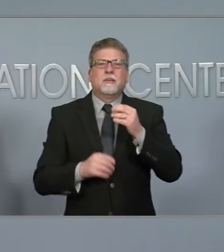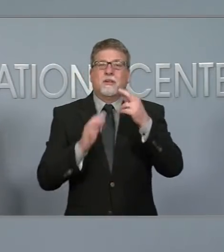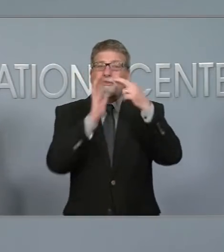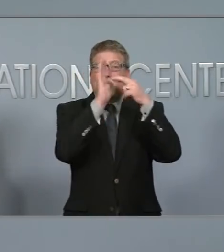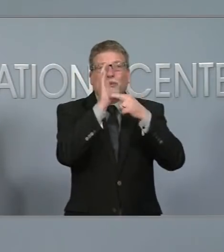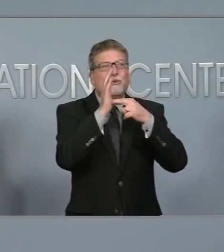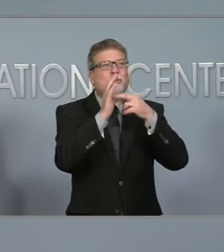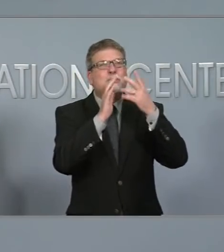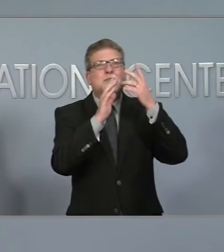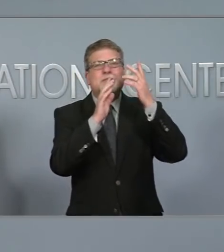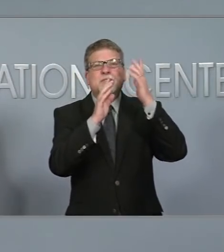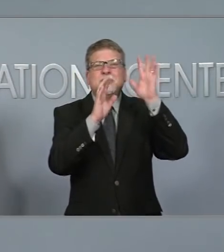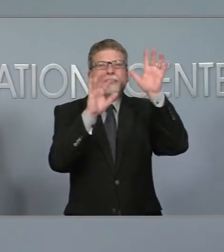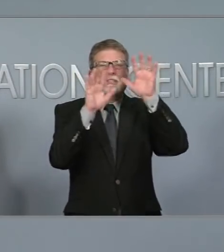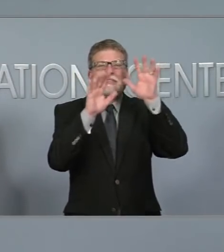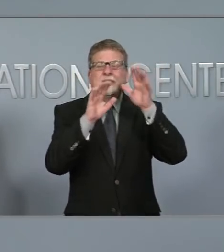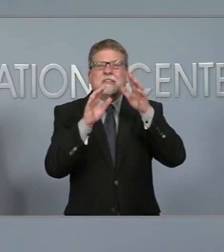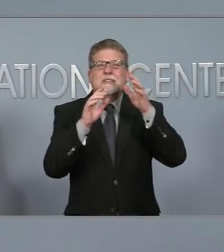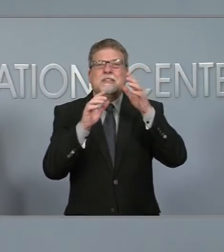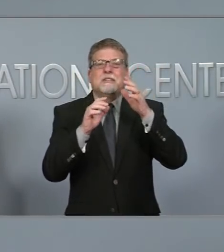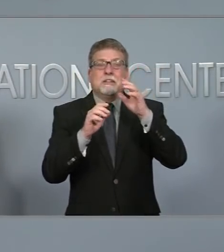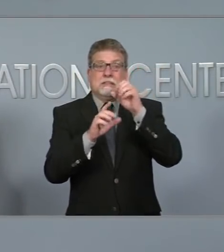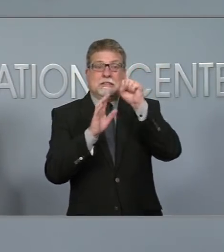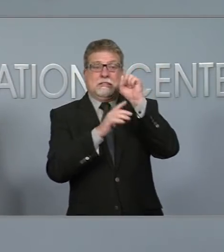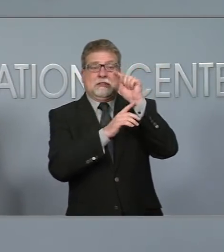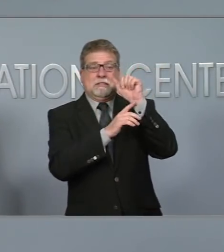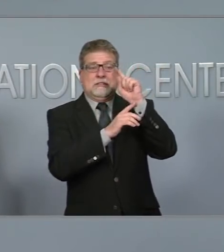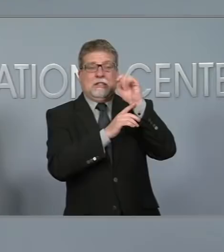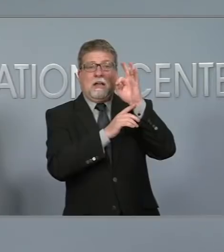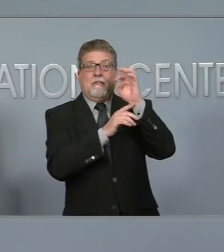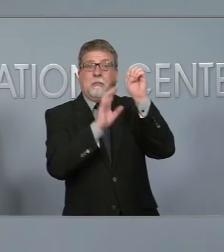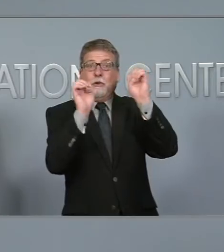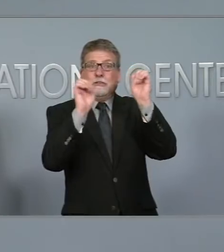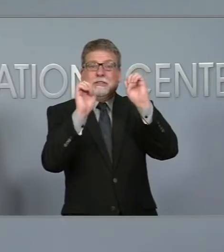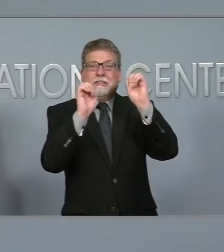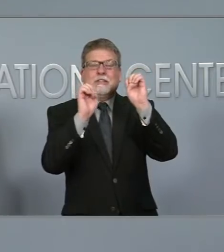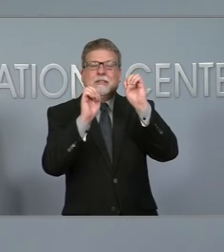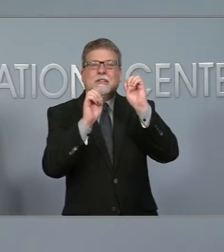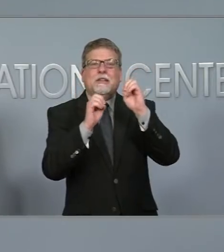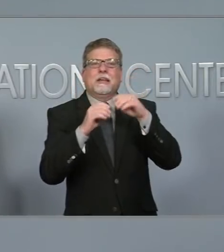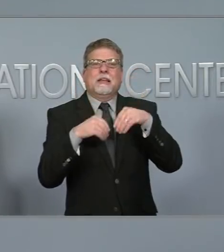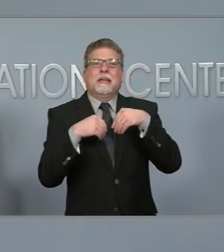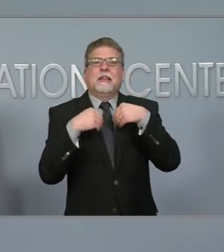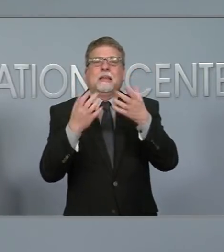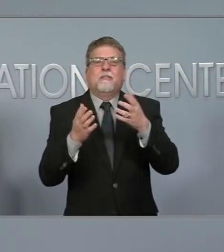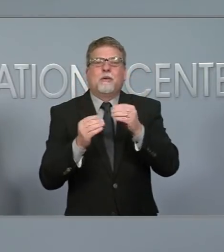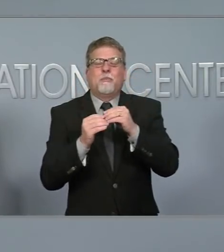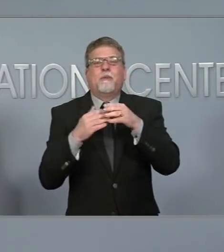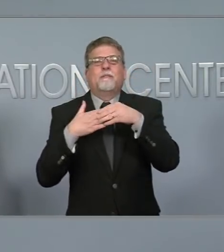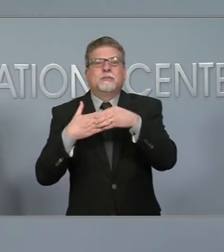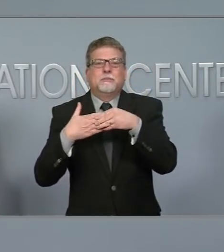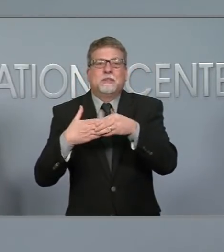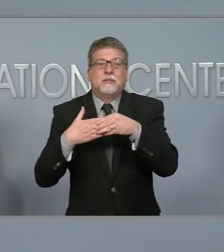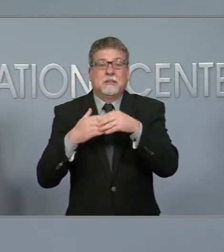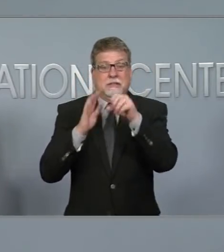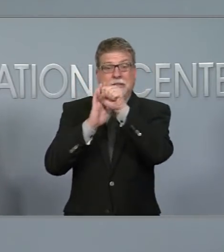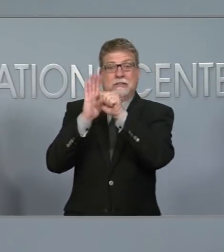que cambiar.